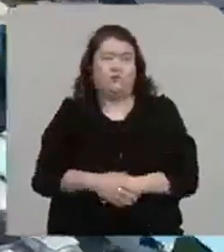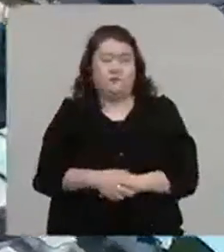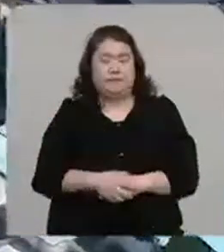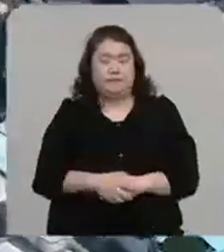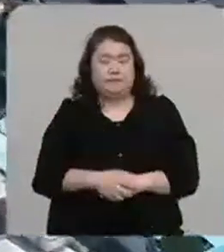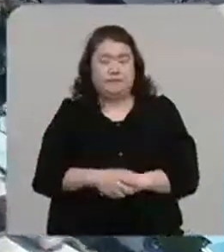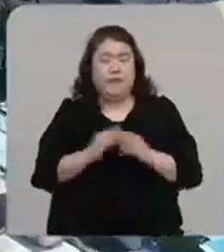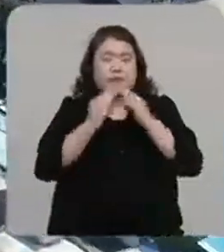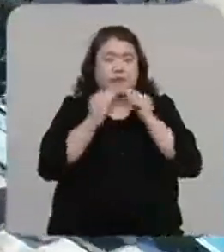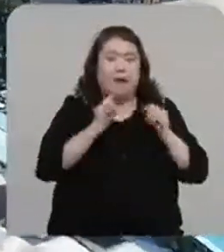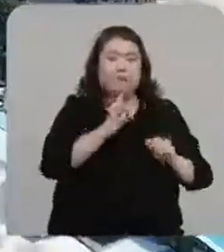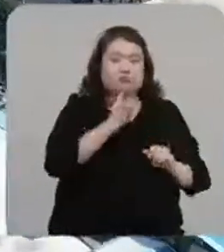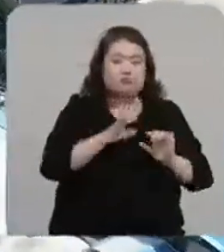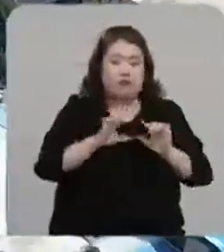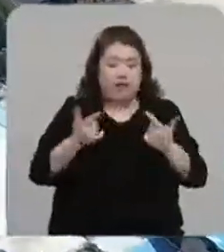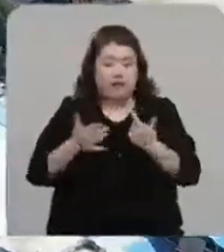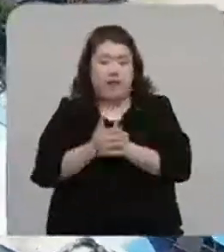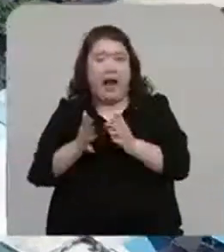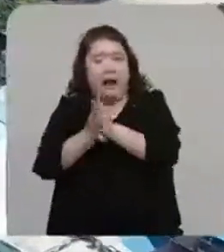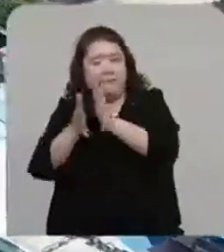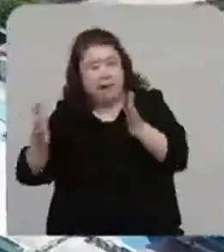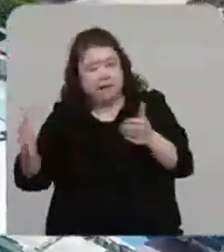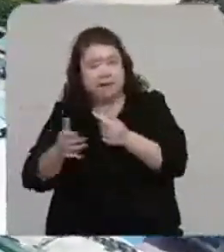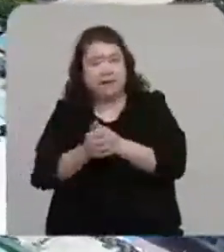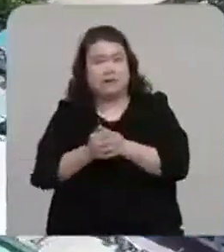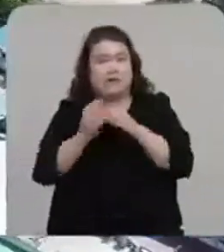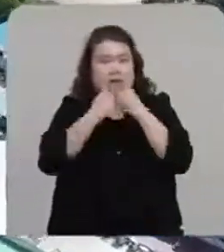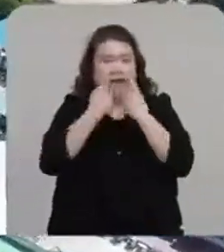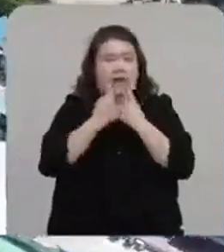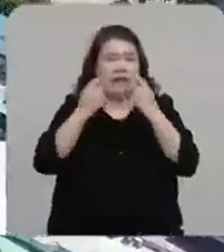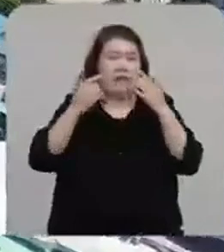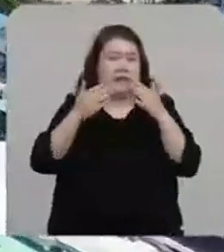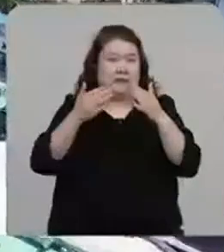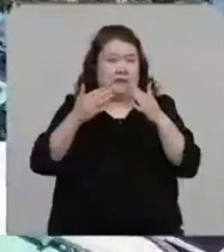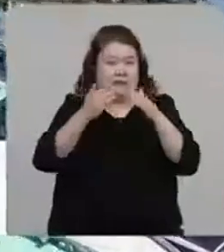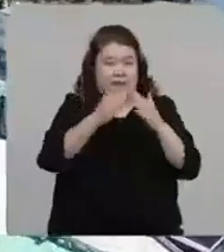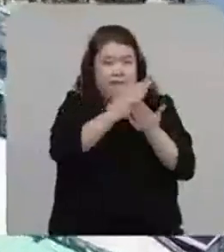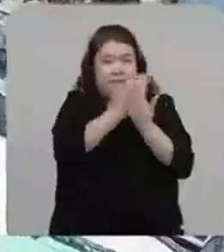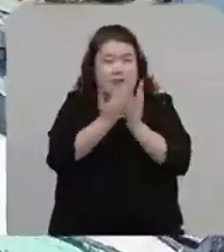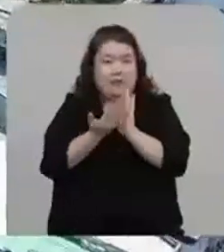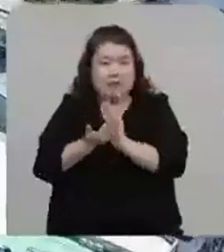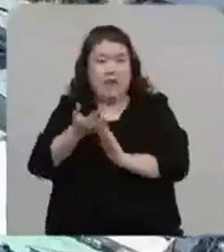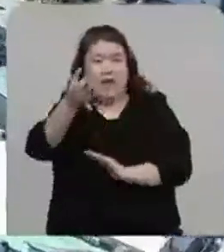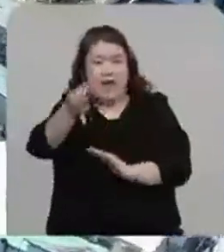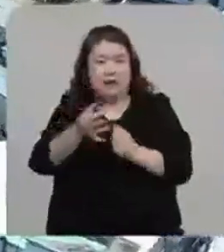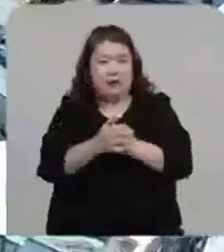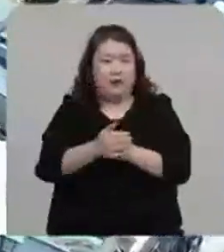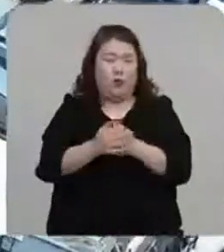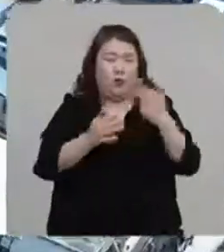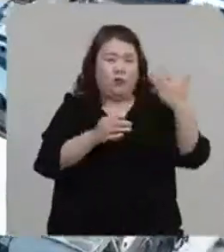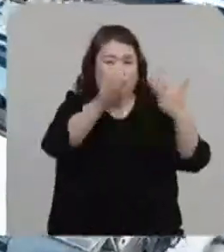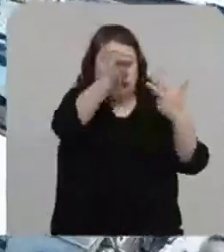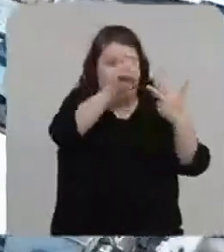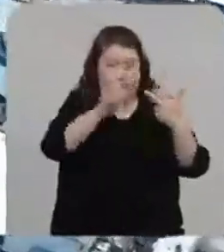땅뿐 아니라 공동주택 개별주택 공시가도 한 해 전보다 각각 7% 3%